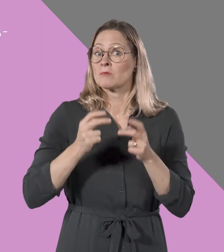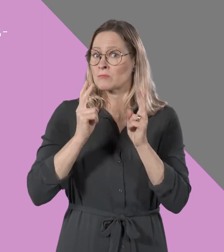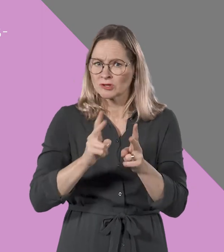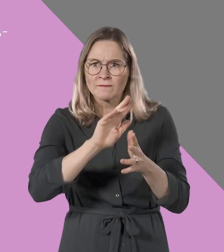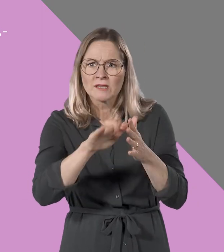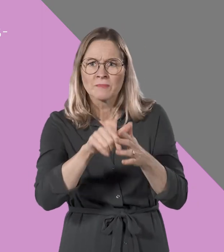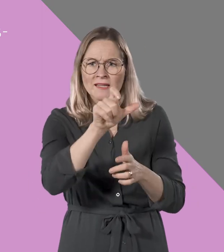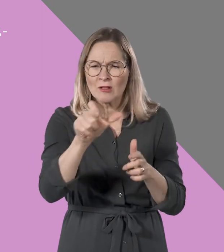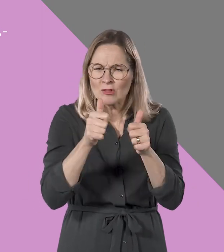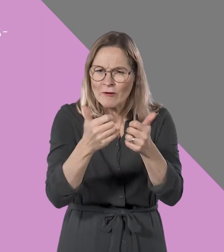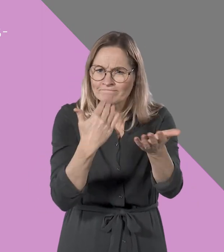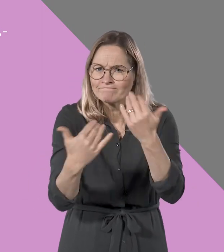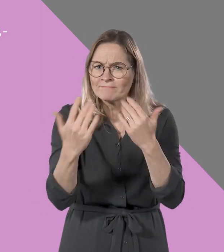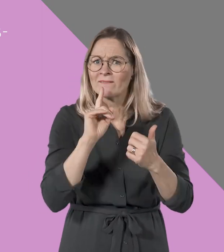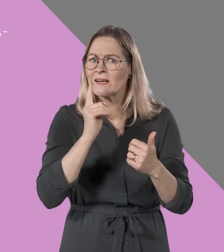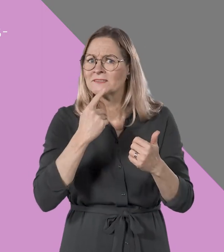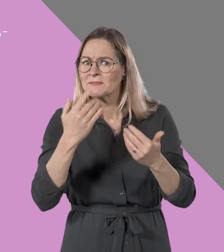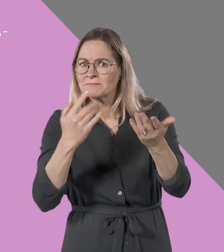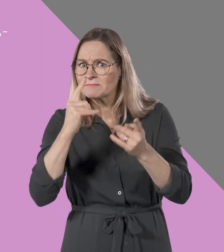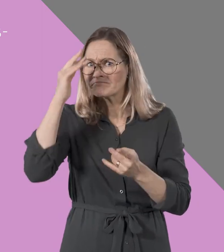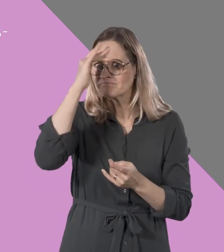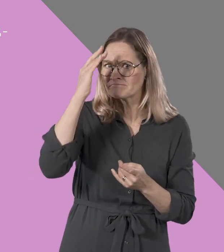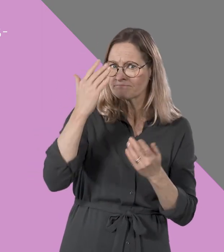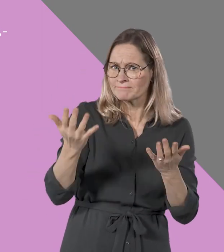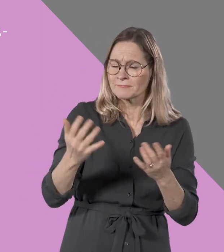Myös viittomakielisiltä toivotaan vastauksia.